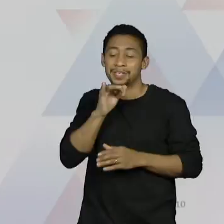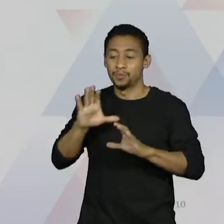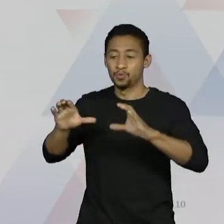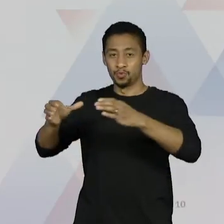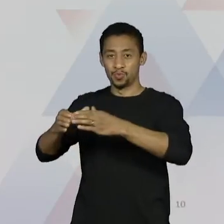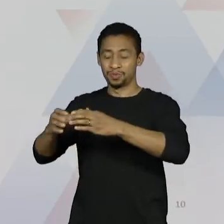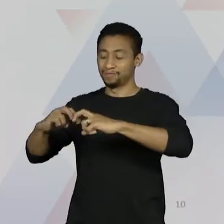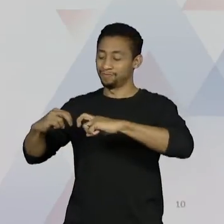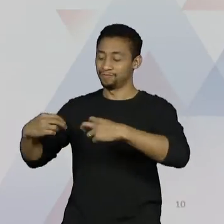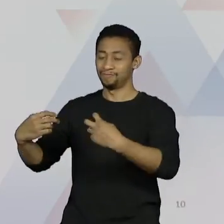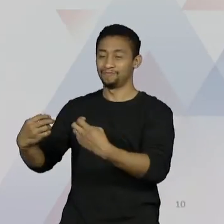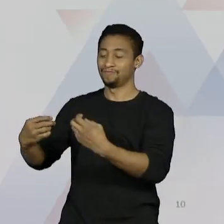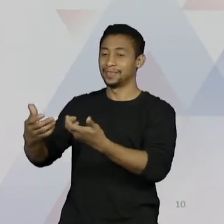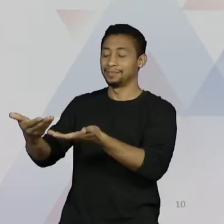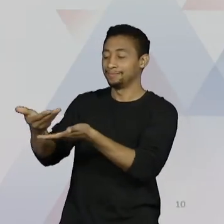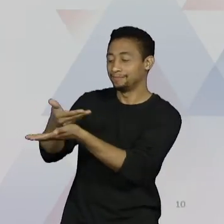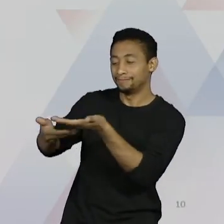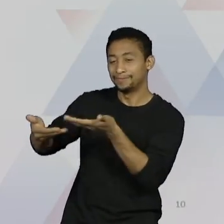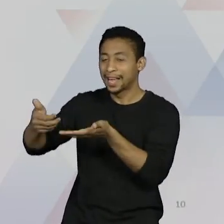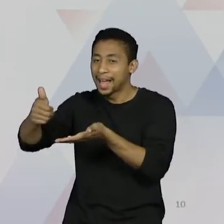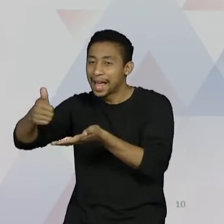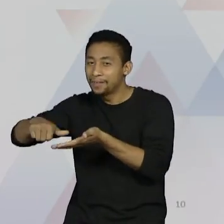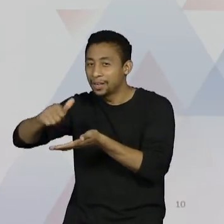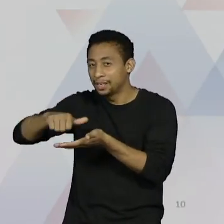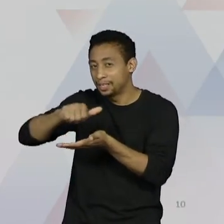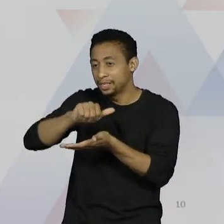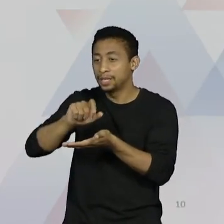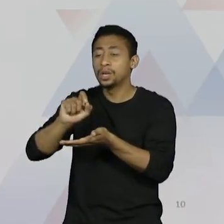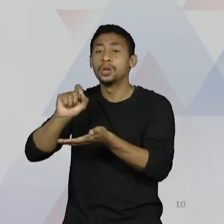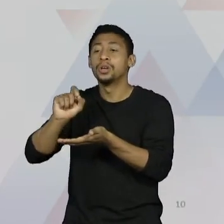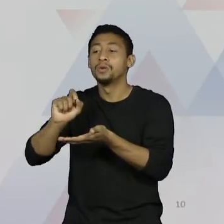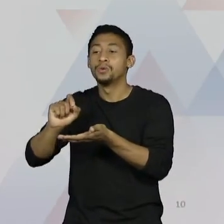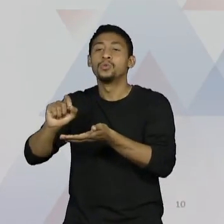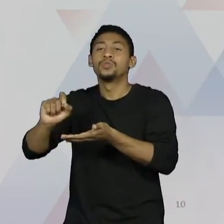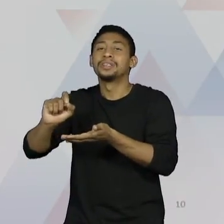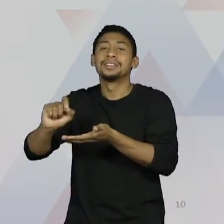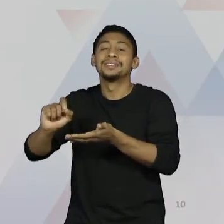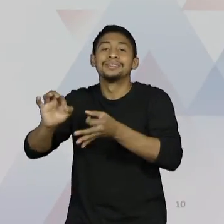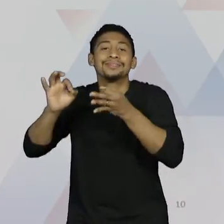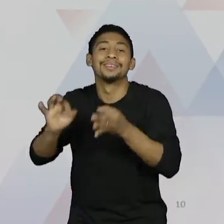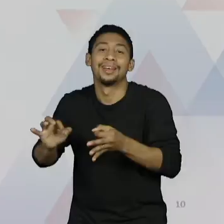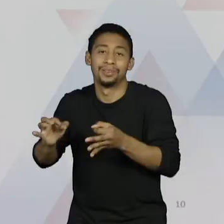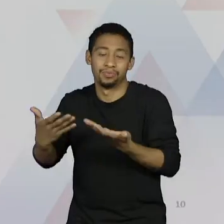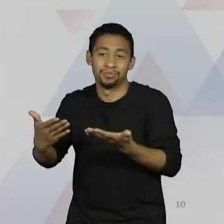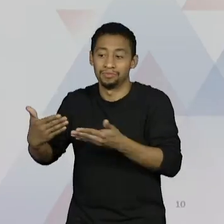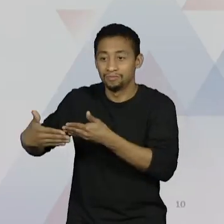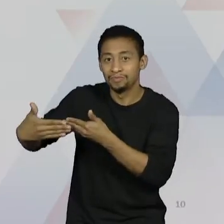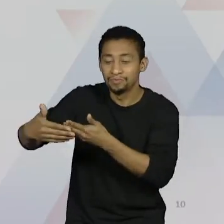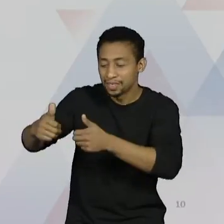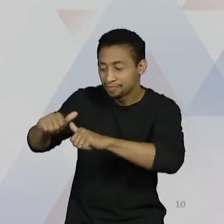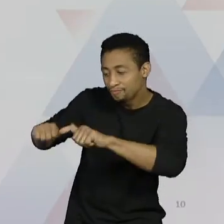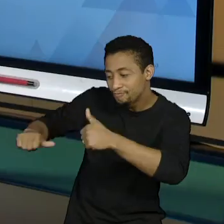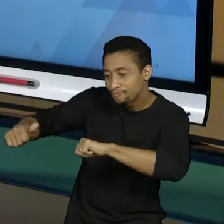COM UM GRUPO E FAÇA UMA AVALIAÇÃO. "O QUE DEU CERTO NO PLANEJAMENTO E NA EXECUÇÃO DESENVOLVIMENTO"? ENTÃO VOCÊ PLANEJOU, O QUE DEU